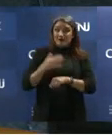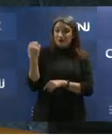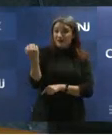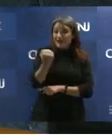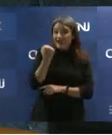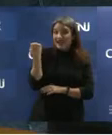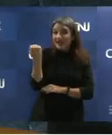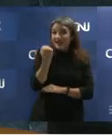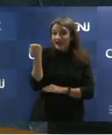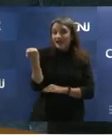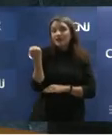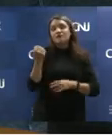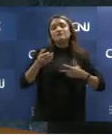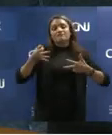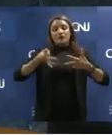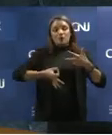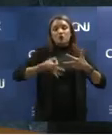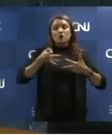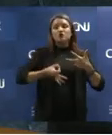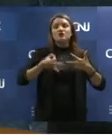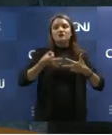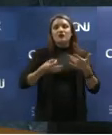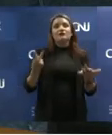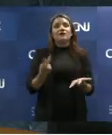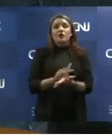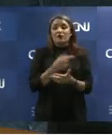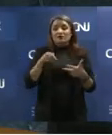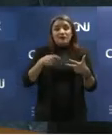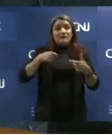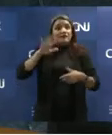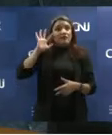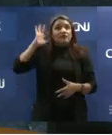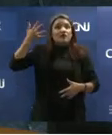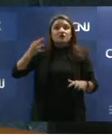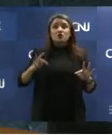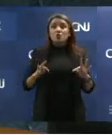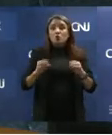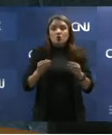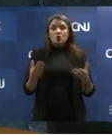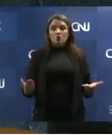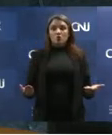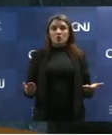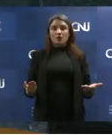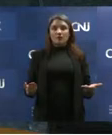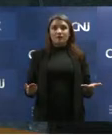tem sido chamado a decidir tudo, exatamente tudo. Não é mais uma justiça